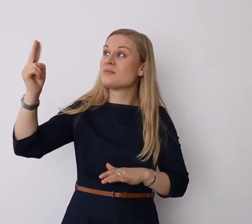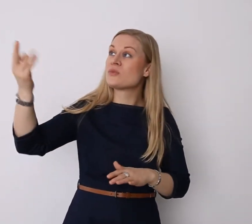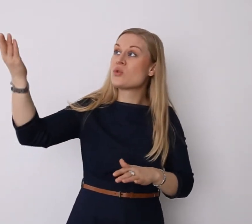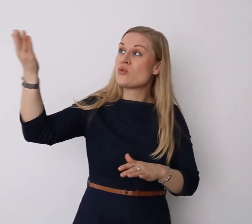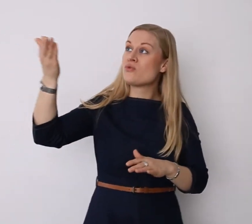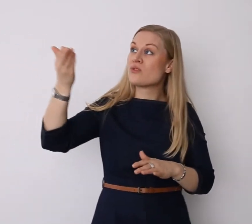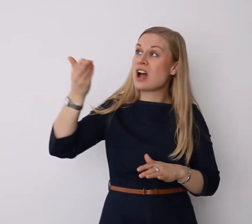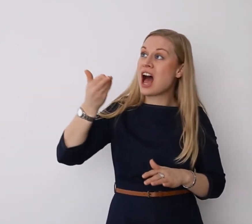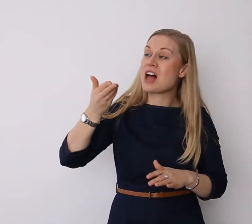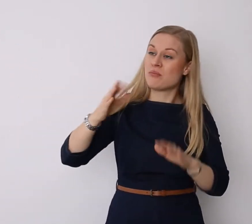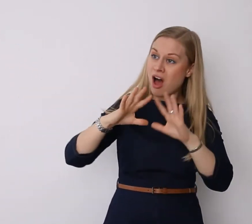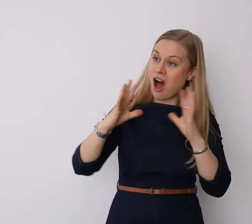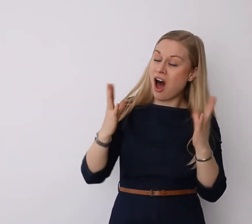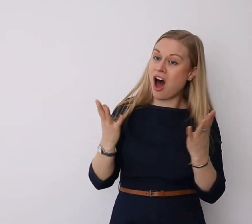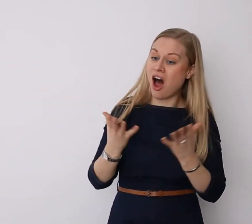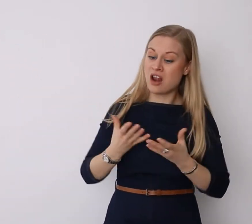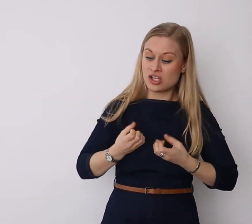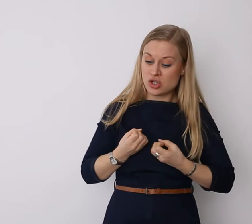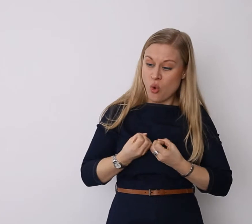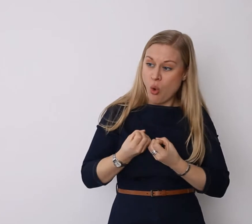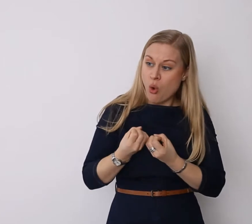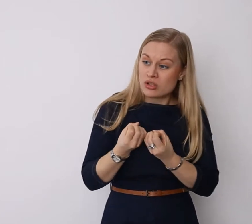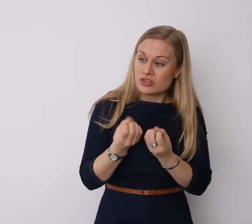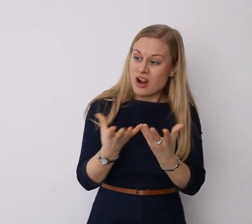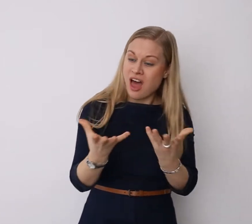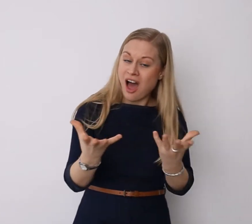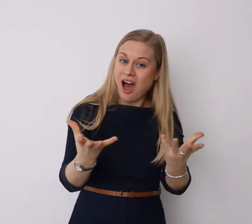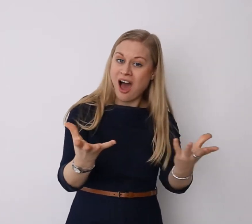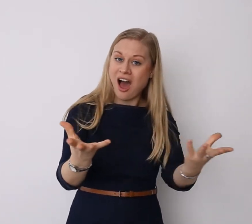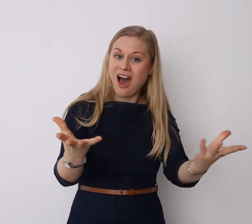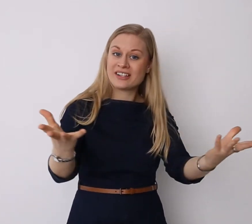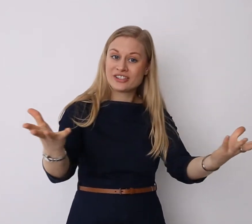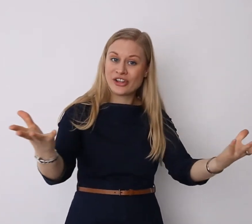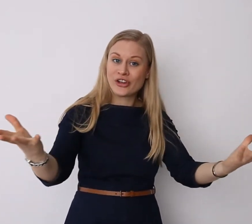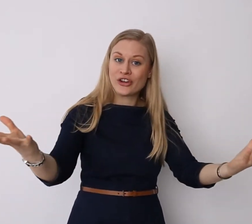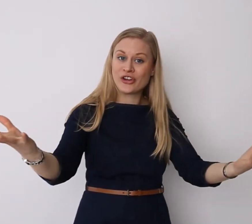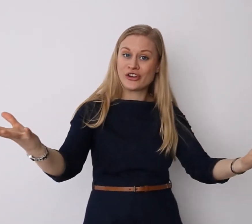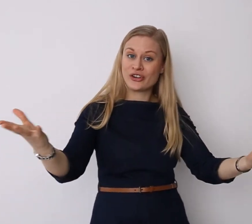U vraagt me alles los te laten,